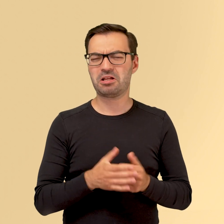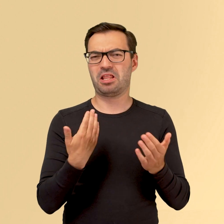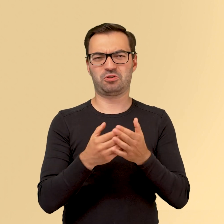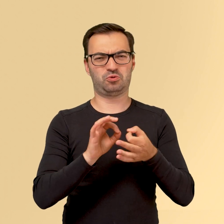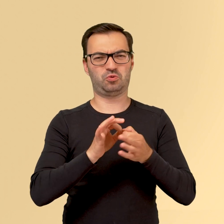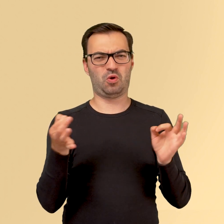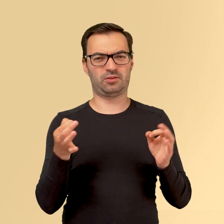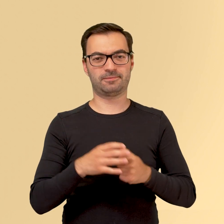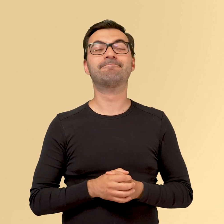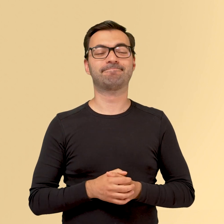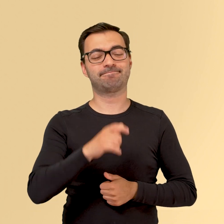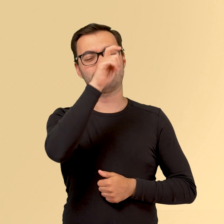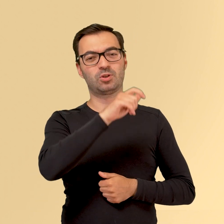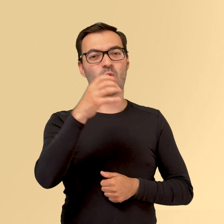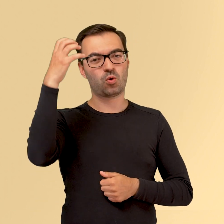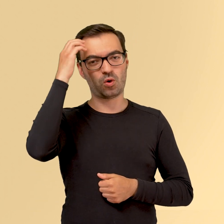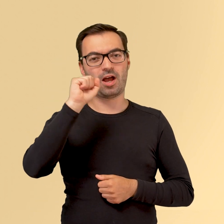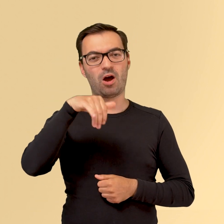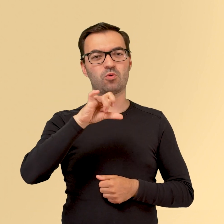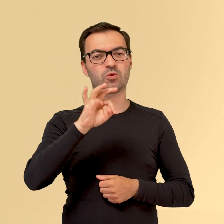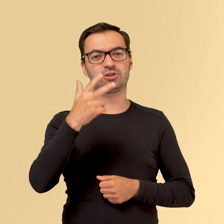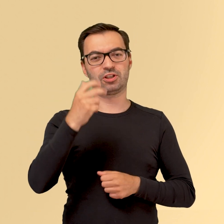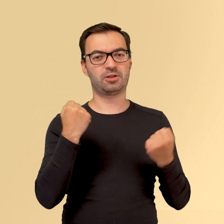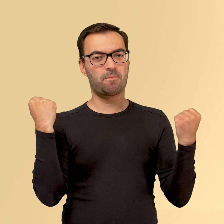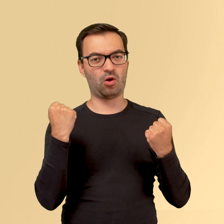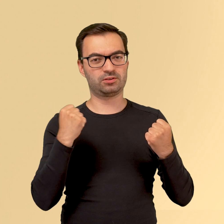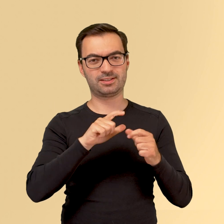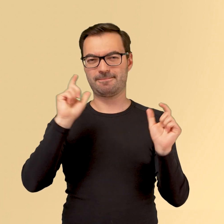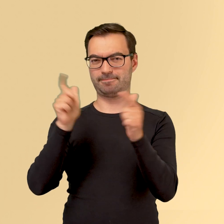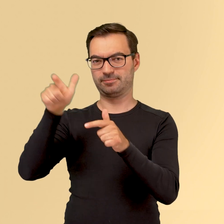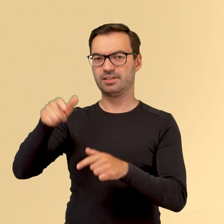Tego to bowiem kruszcu miał oczekiwać August II Mocny